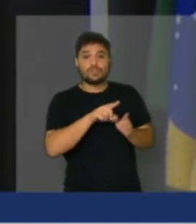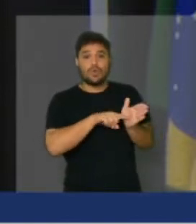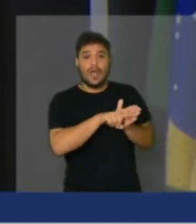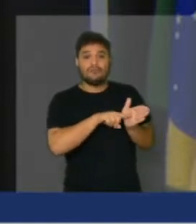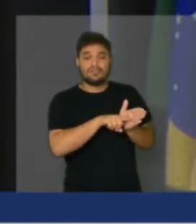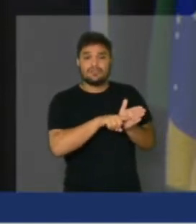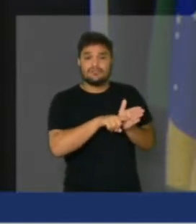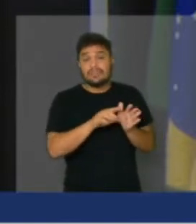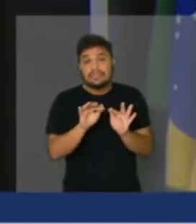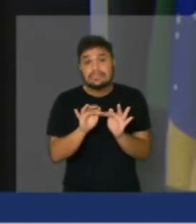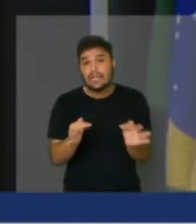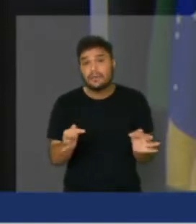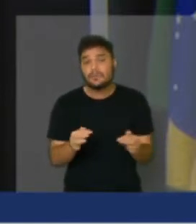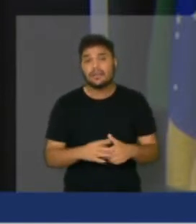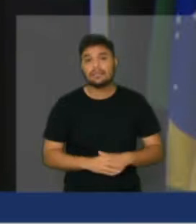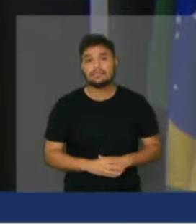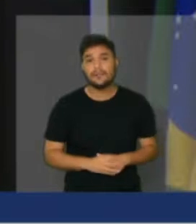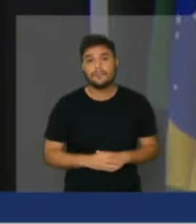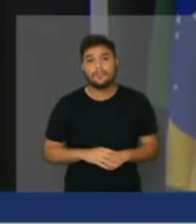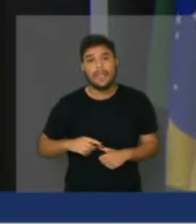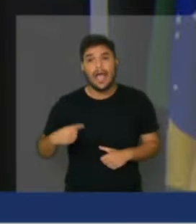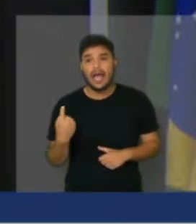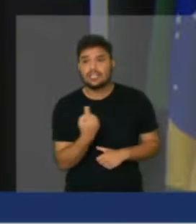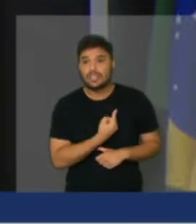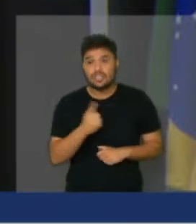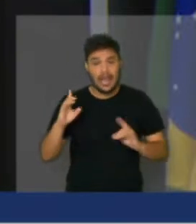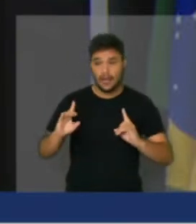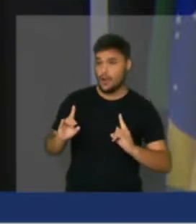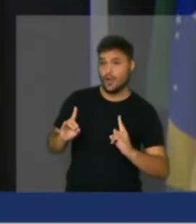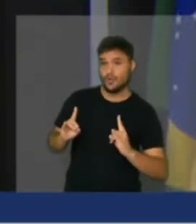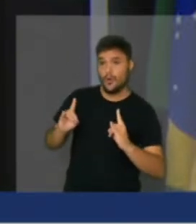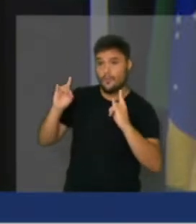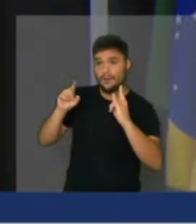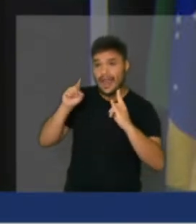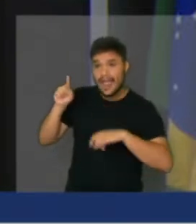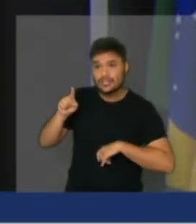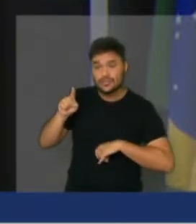NOSSOS APARTAMENTOS FUNCIONAIS, NEM NAS ESCADAS EM UMA ÚNICA ESCADA E NEM NOS ROLS DOS APARTAMENTOS E AINDA